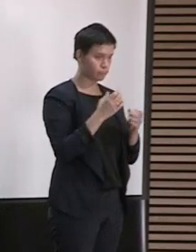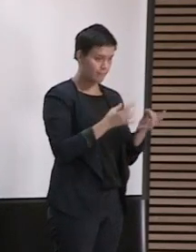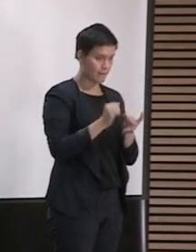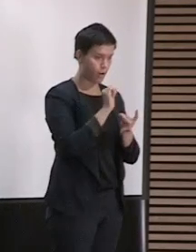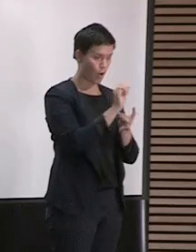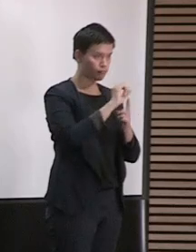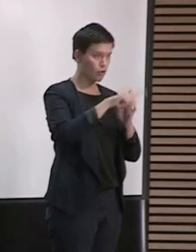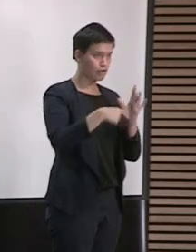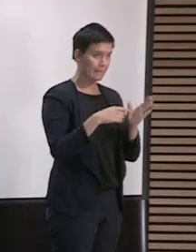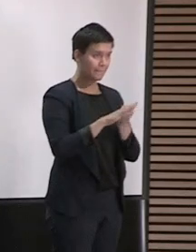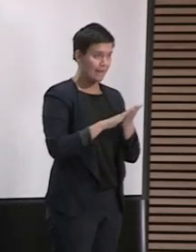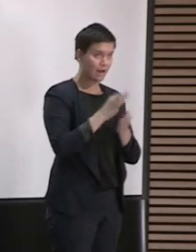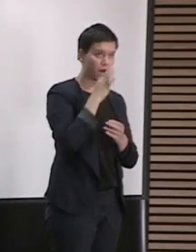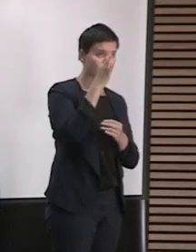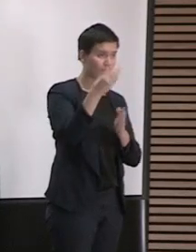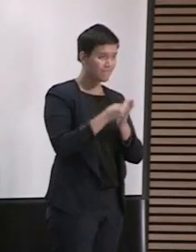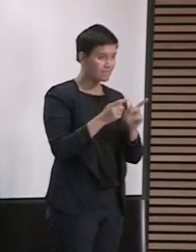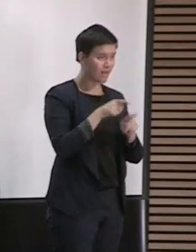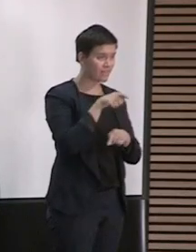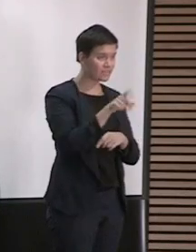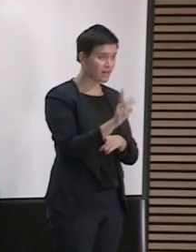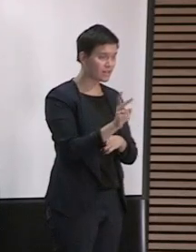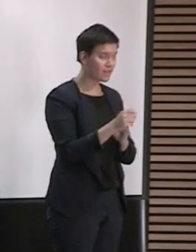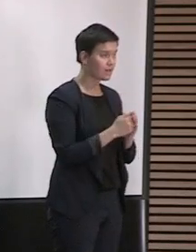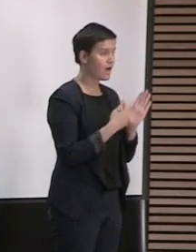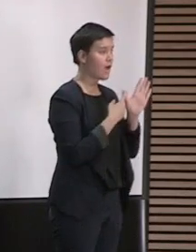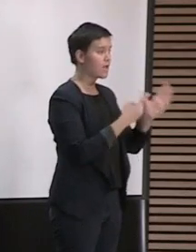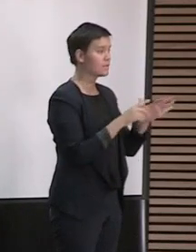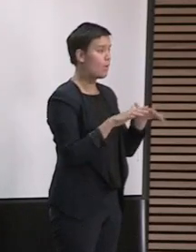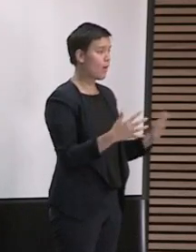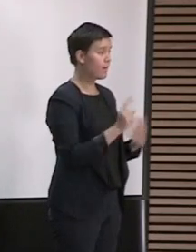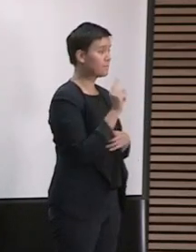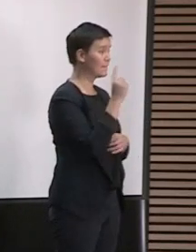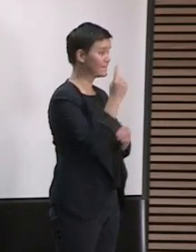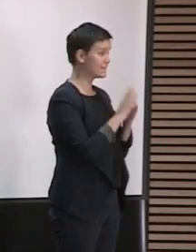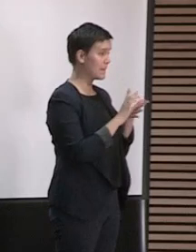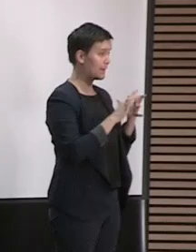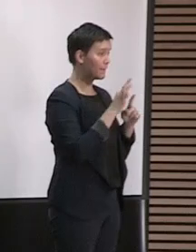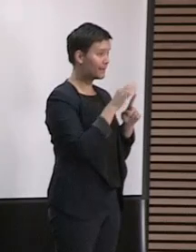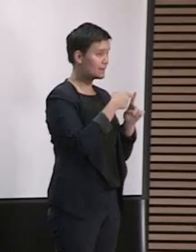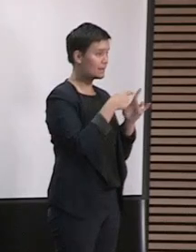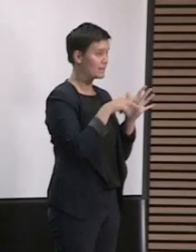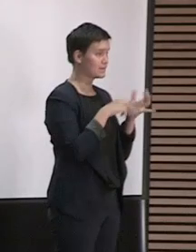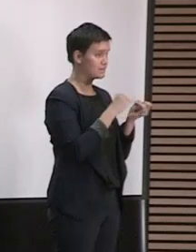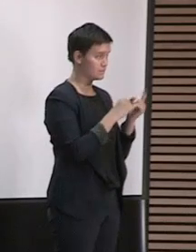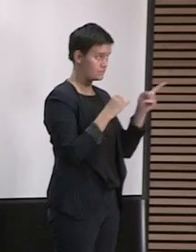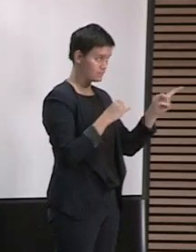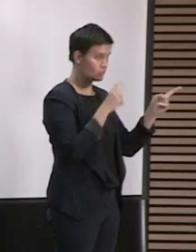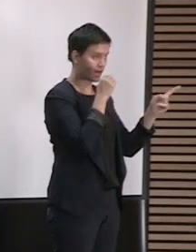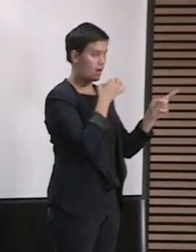ka haere mai tenei ahua o te huatanga a tawhio noa. Ano hoki, kei nga kura tetahi mea